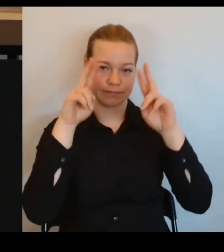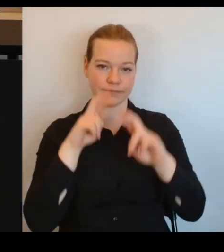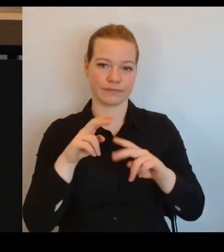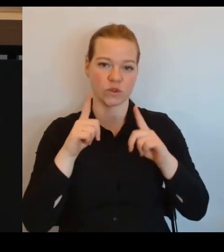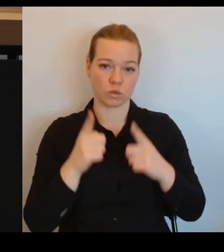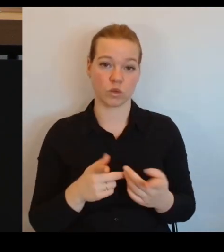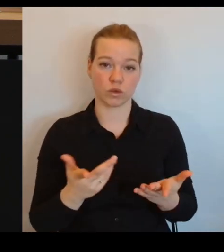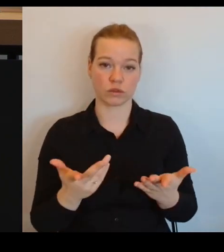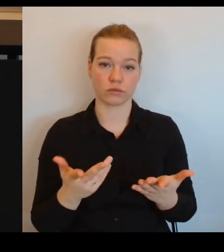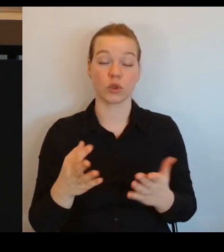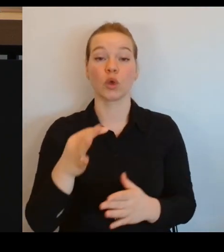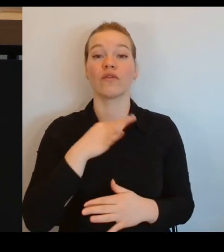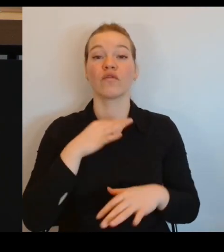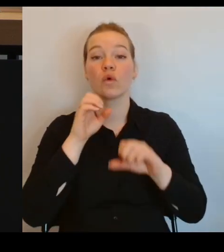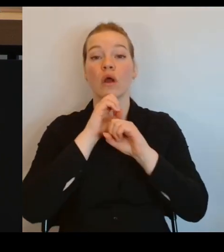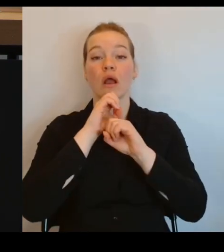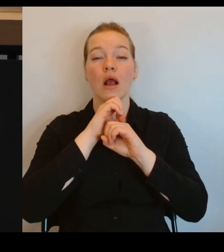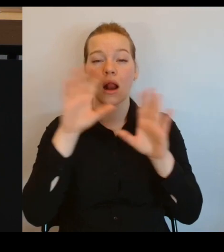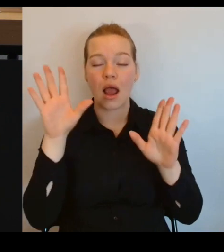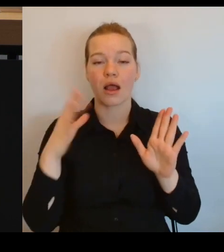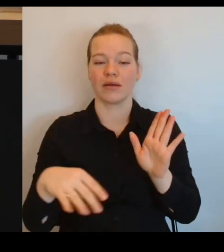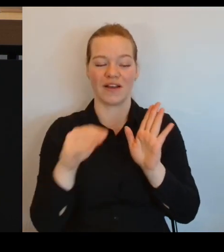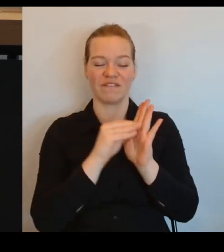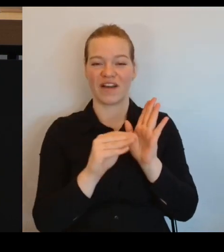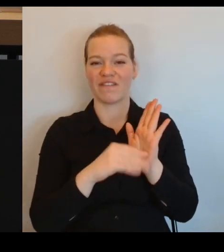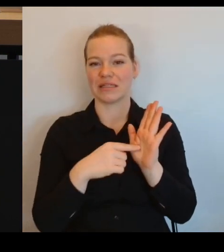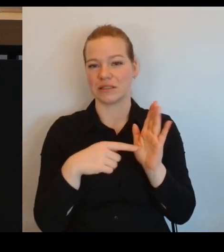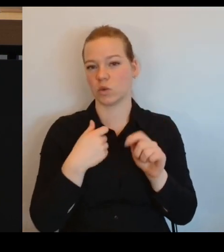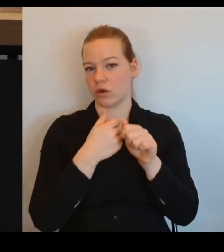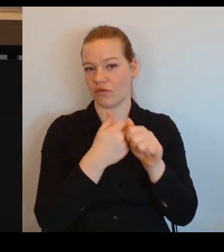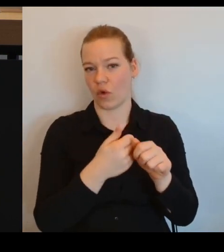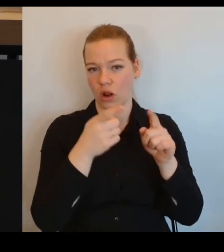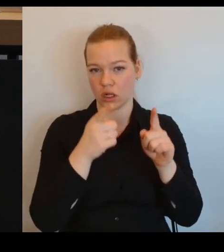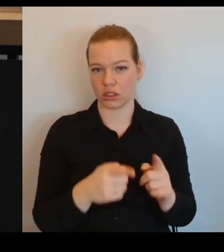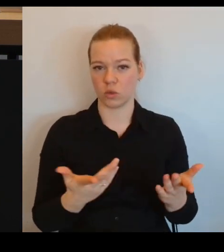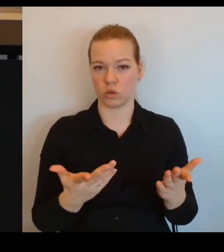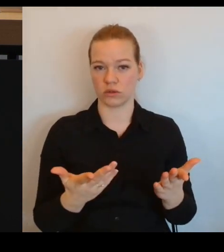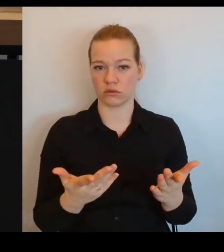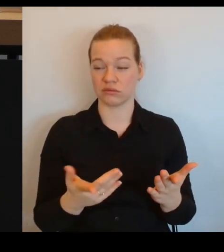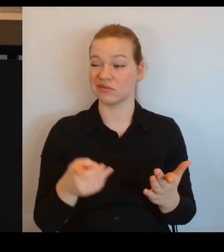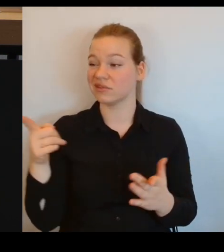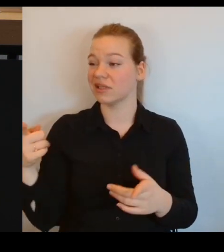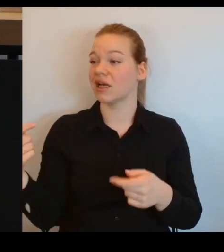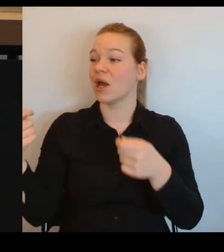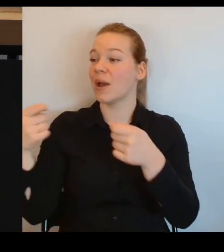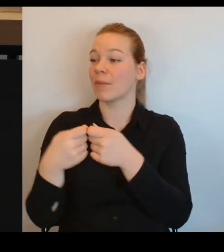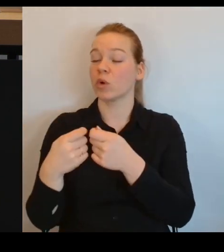voreilig beschlossen, mit dem Thema verfassungsgemäß. Das Verhalten hat ja die alte Koalition unter ihrer